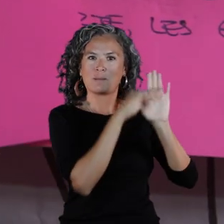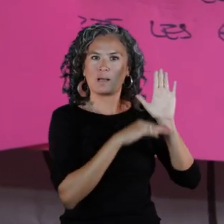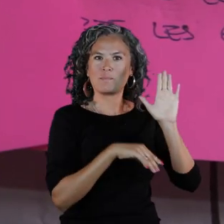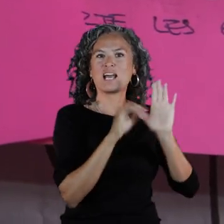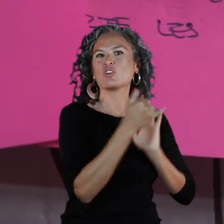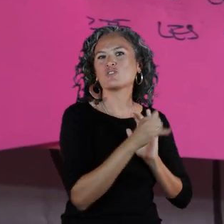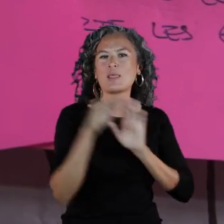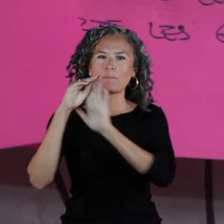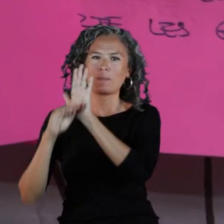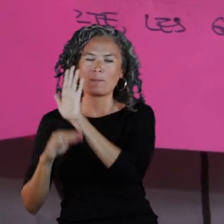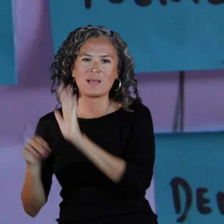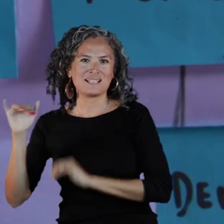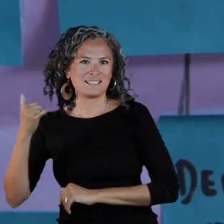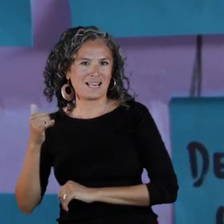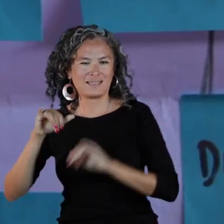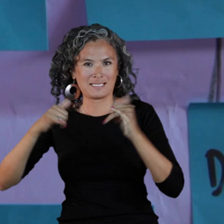aca, abrigo rosado, abrigo celeste.